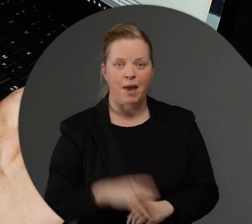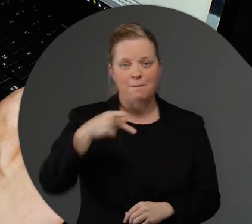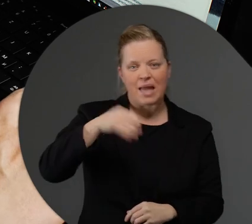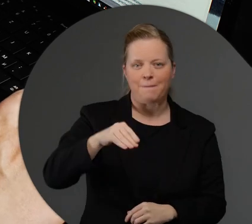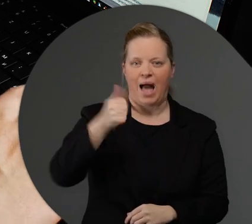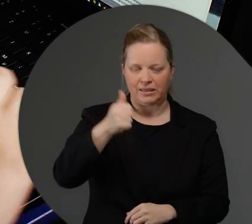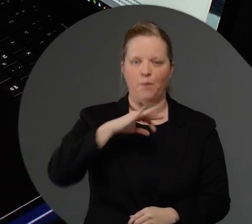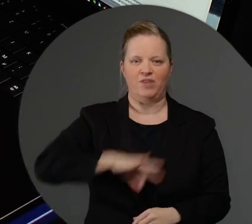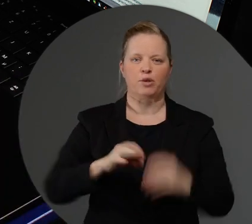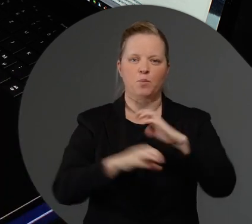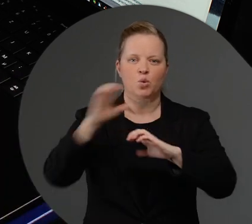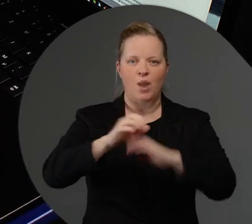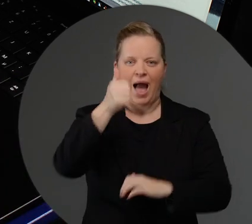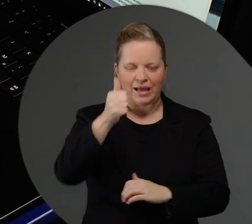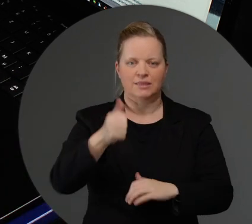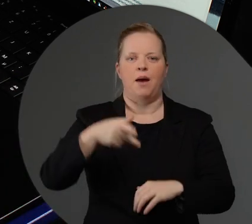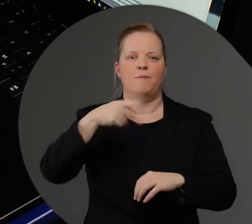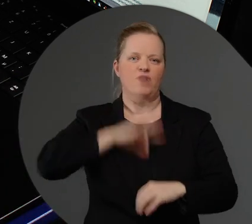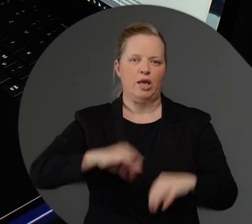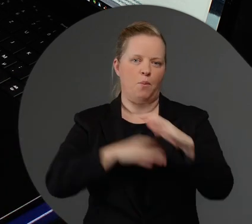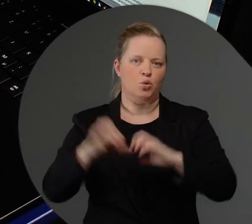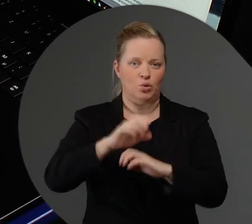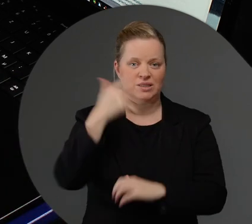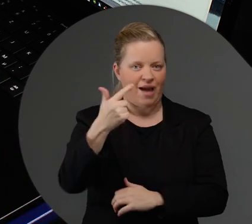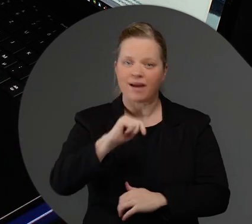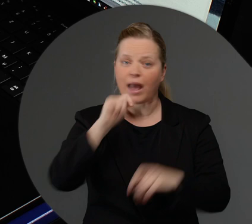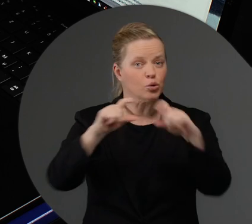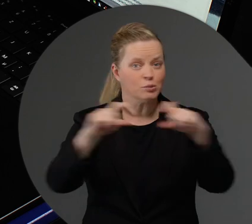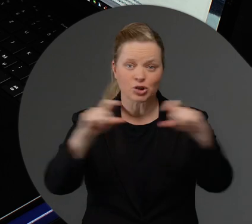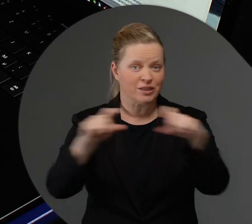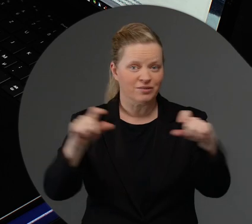PM1, also Pflichtmodul 1, Pflichtmodul 2 und so weiter - sind einfach nicht als Überschriften definiert.